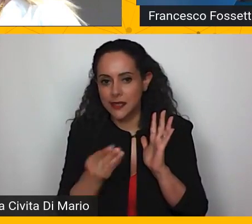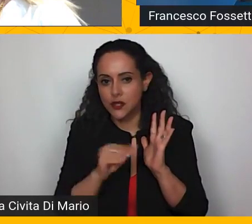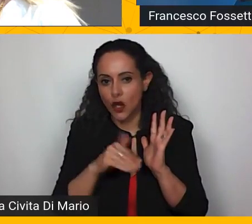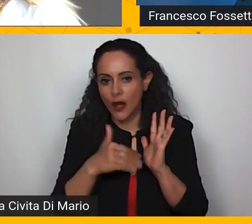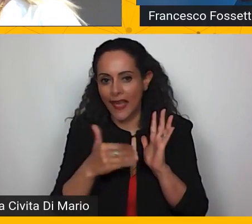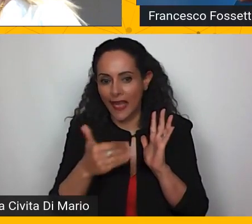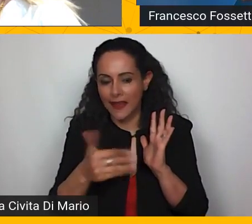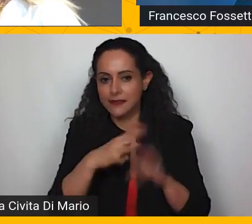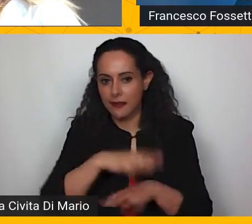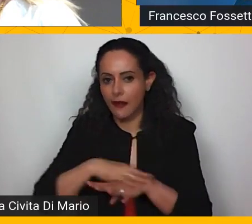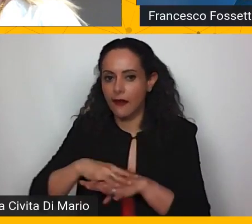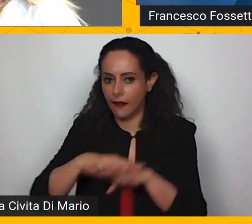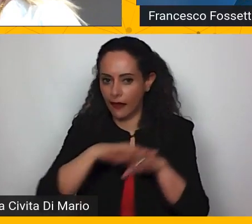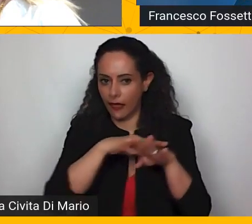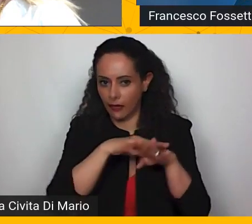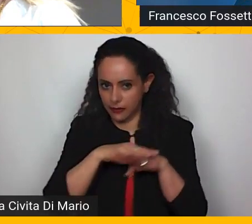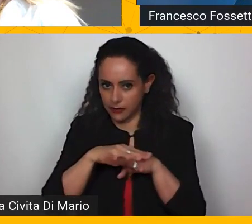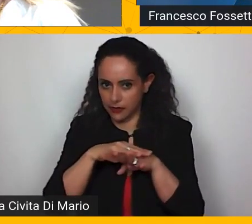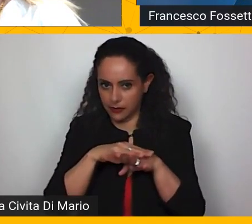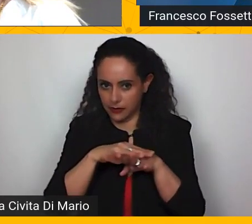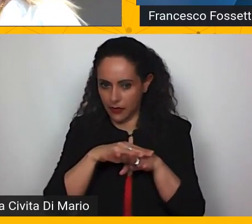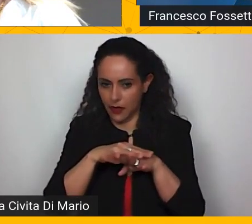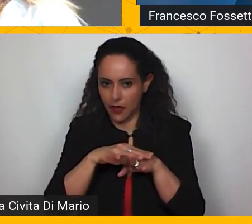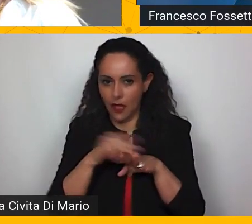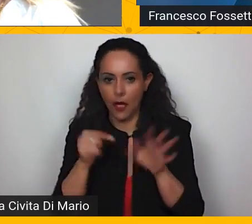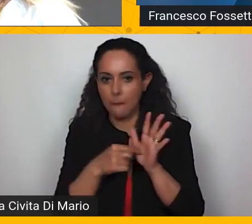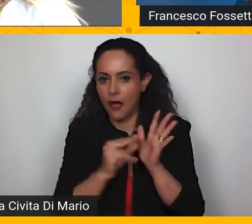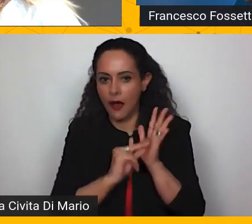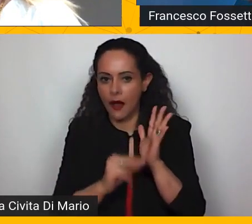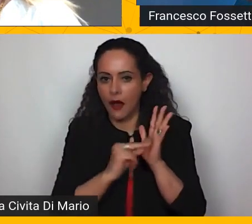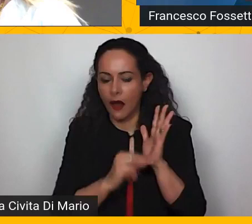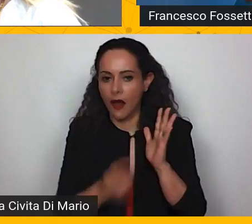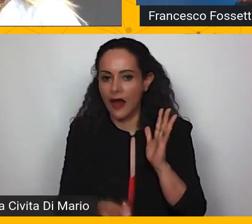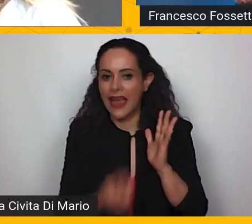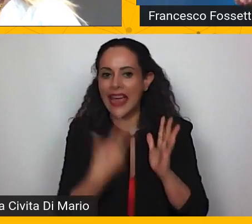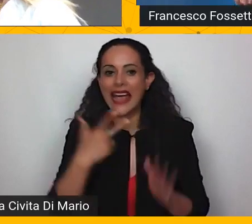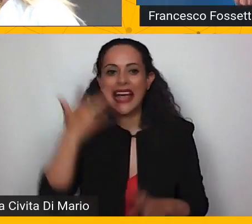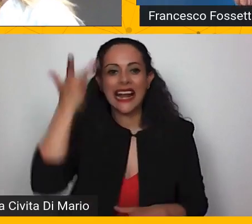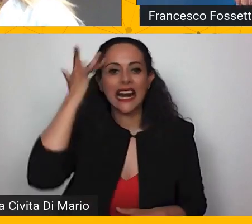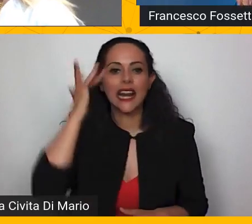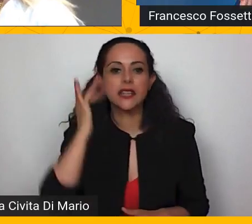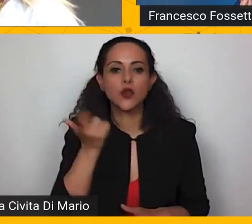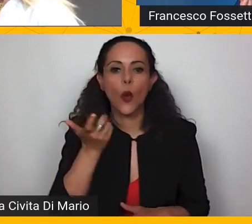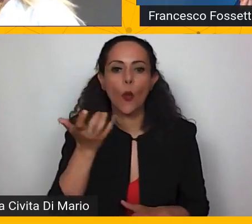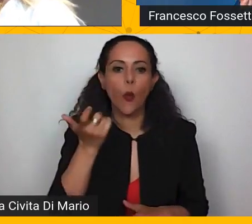extra in rete ma senza che ci sia un'indicazione concreta su